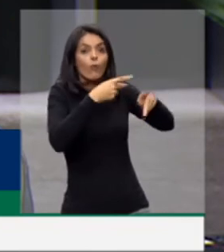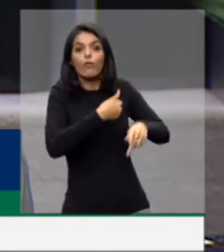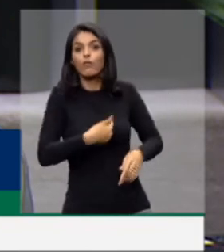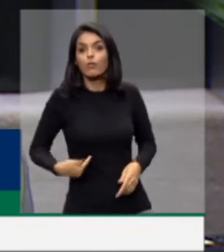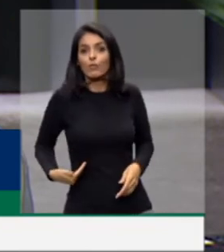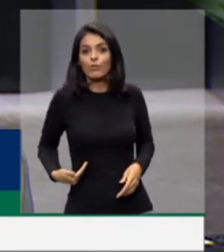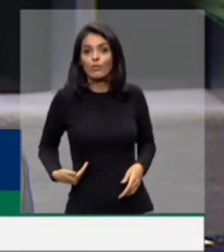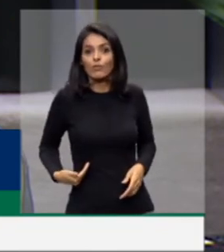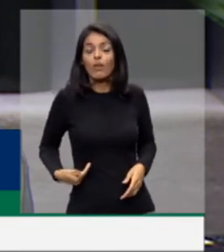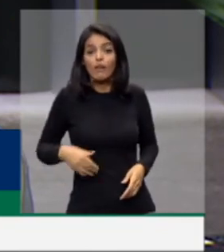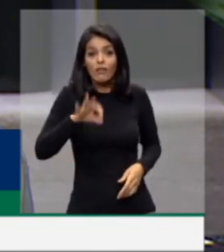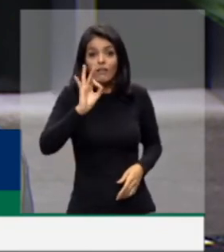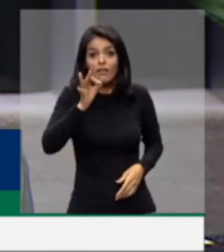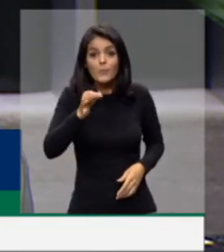QUE TER INTERESSE PÚBLICO